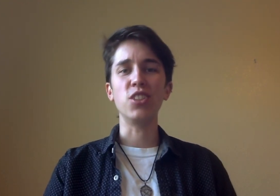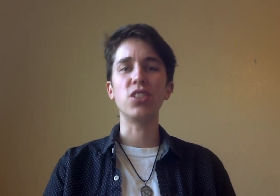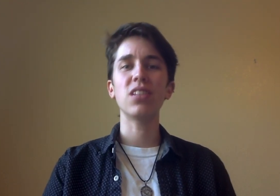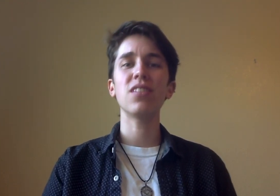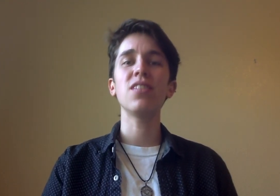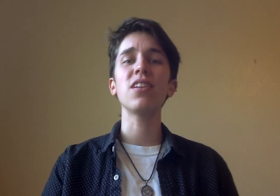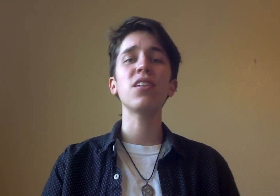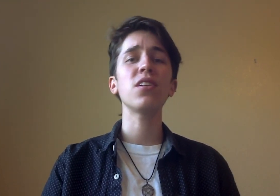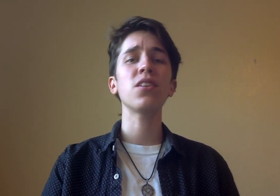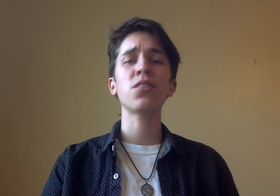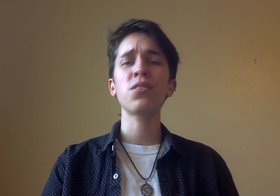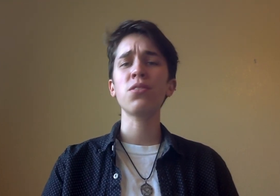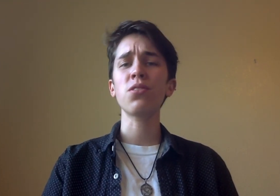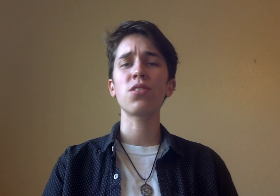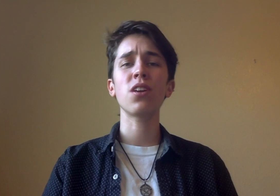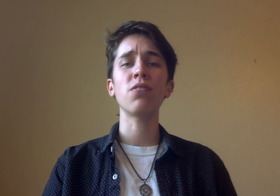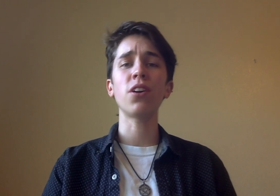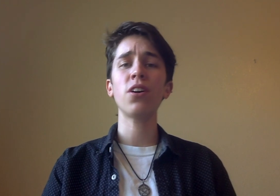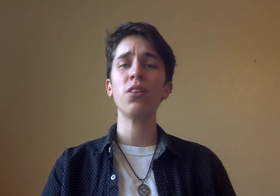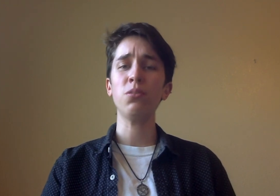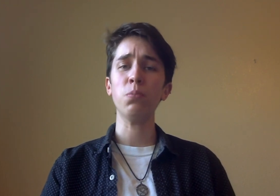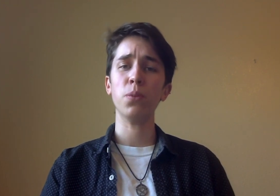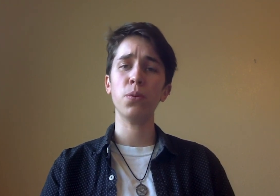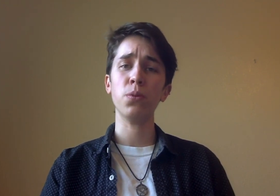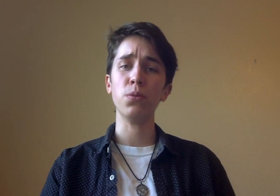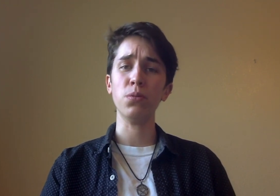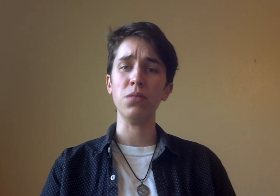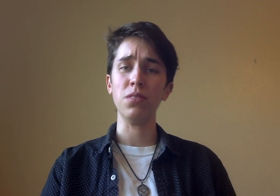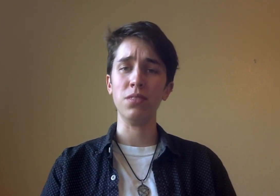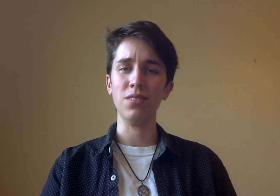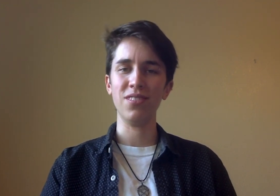Afilado en la tierra de nuestros huesos